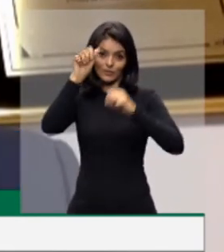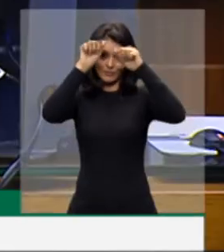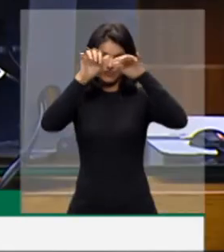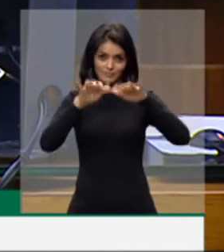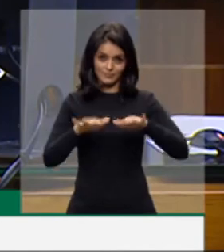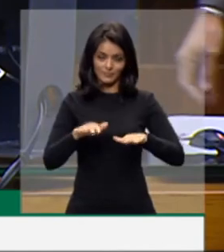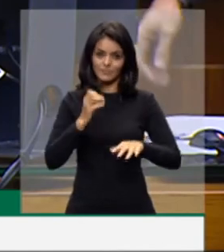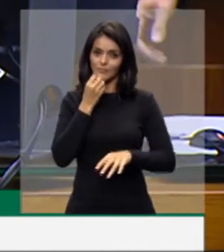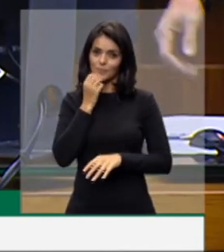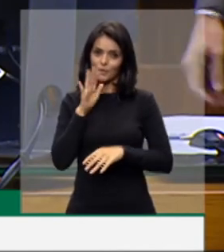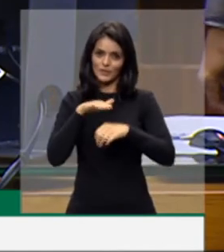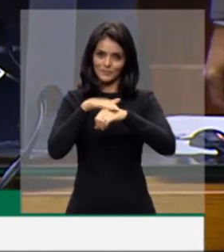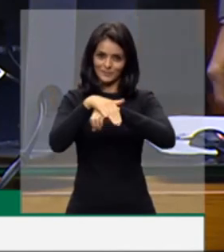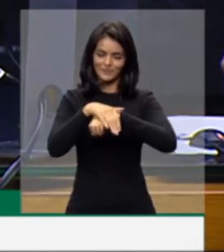DOS PARENTES E AMIGOS QUE SOFREM COM ESSA PERDA QUE DEUS